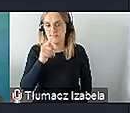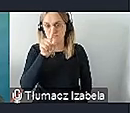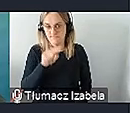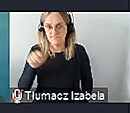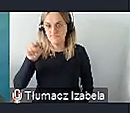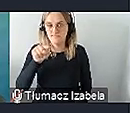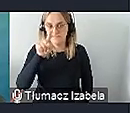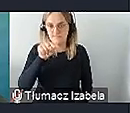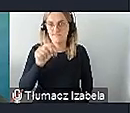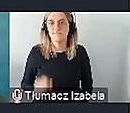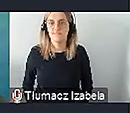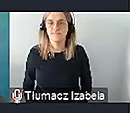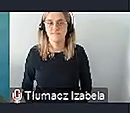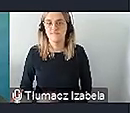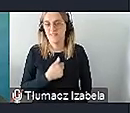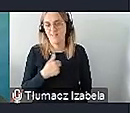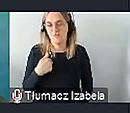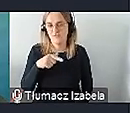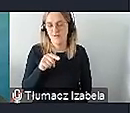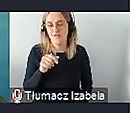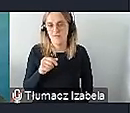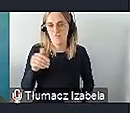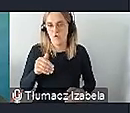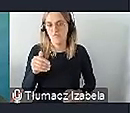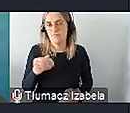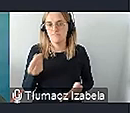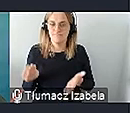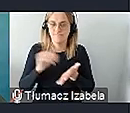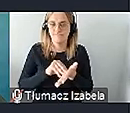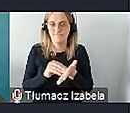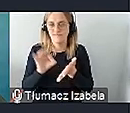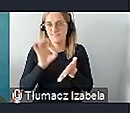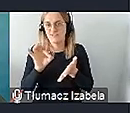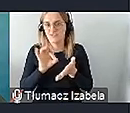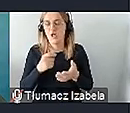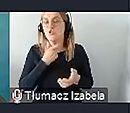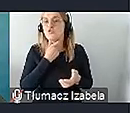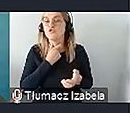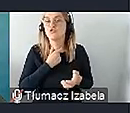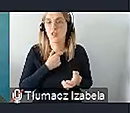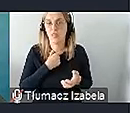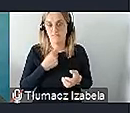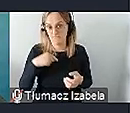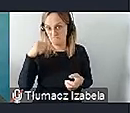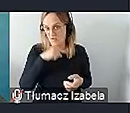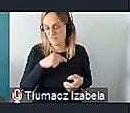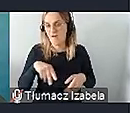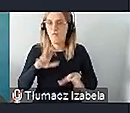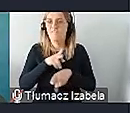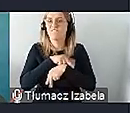język wystawiony przez naszego Einsteina. Możemy dorysować jeszcze szyję. Nie wiem, czy potrafię narysować fartuch,